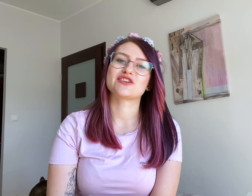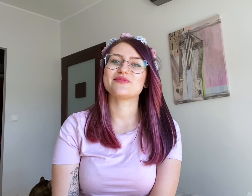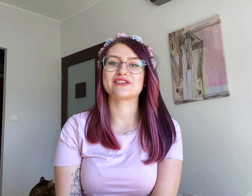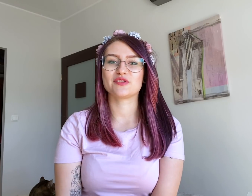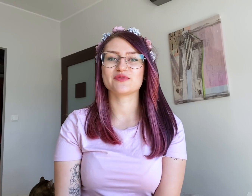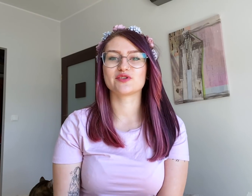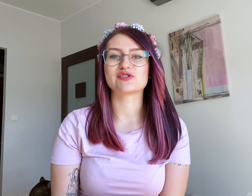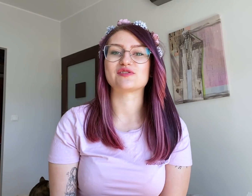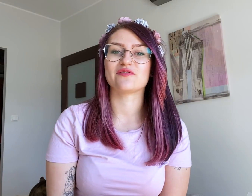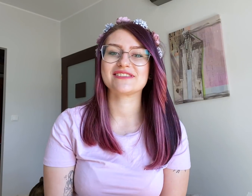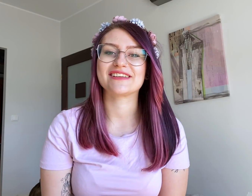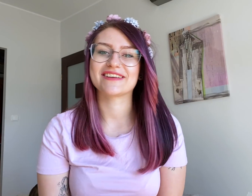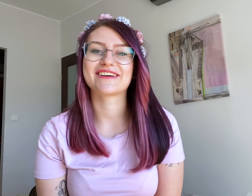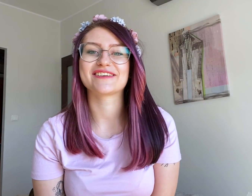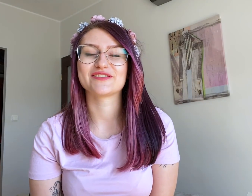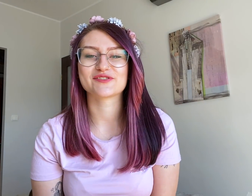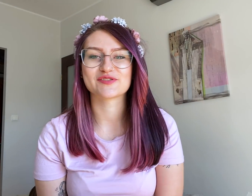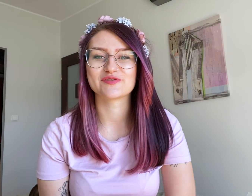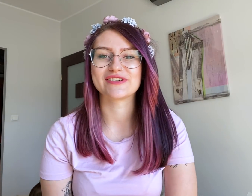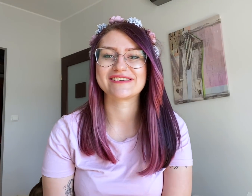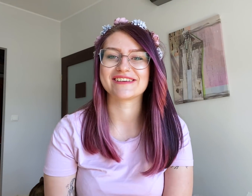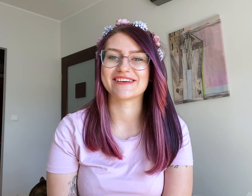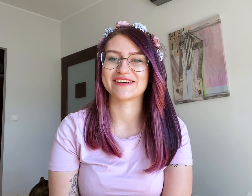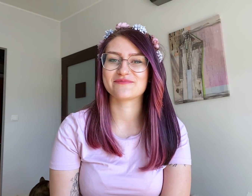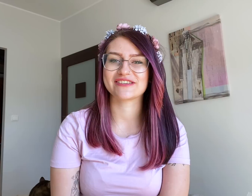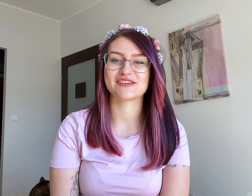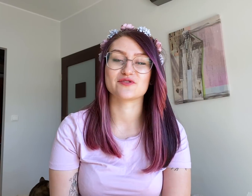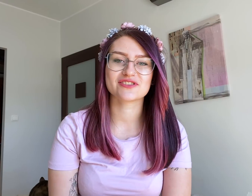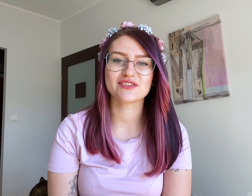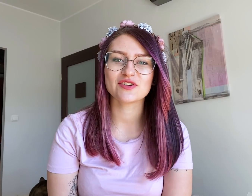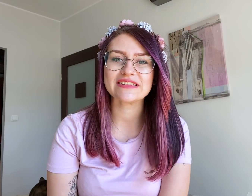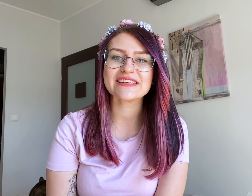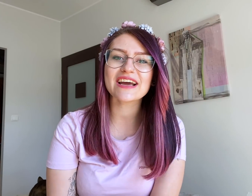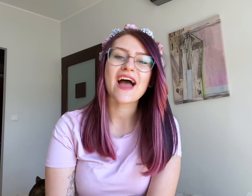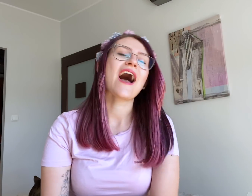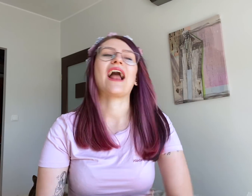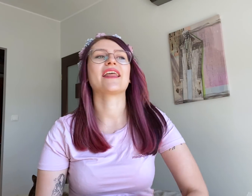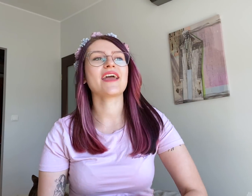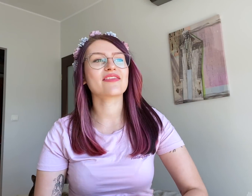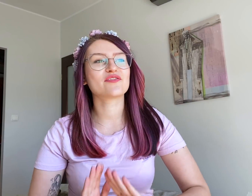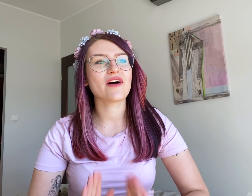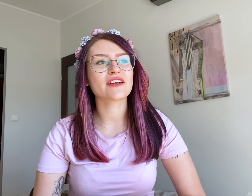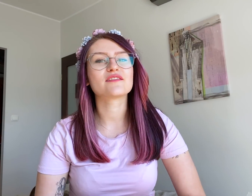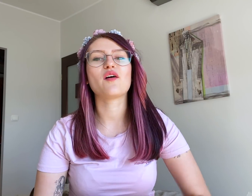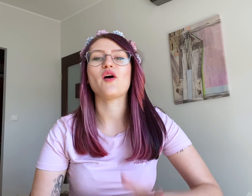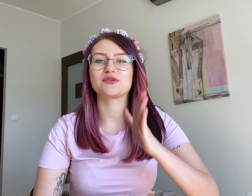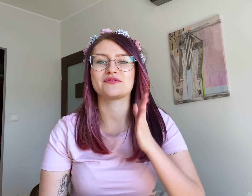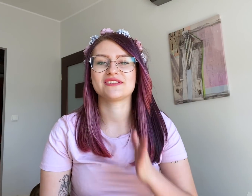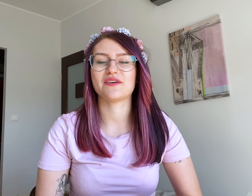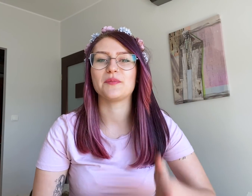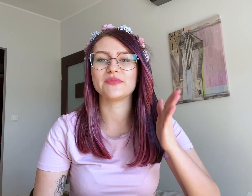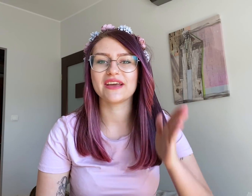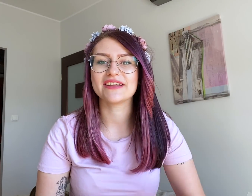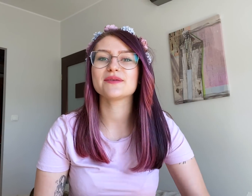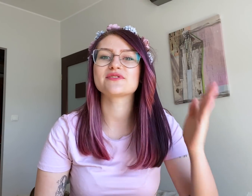żeby się do mnie dostosować, tak, jak dostosowuje się przez całe życie do innych, ale ja twardo odpowiedziałam miganiem,